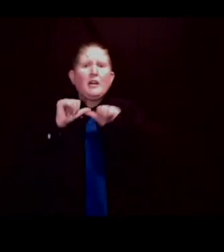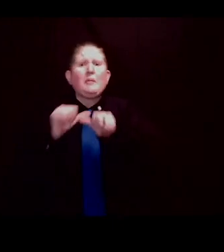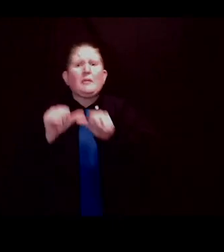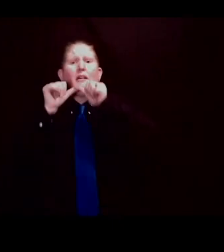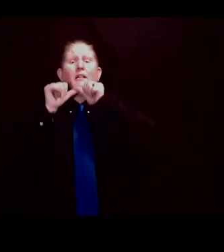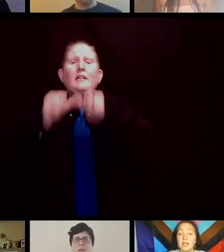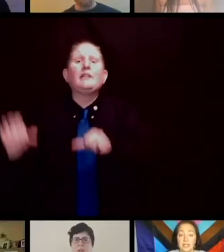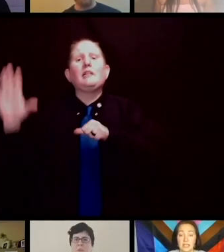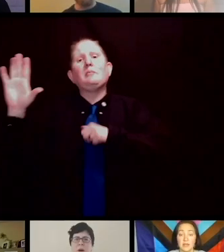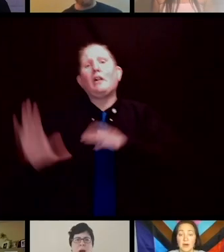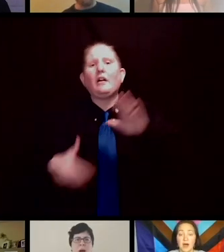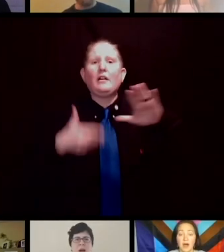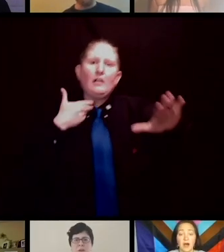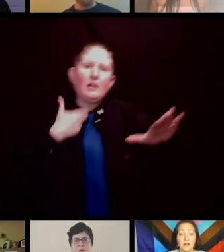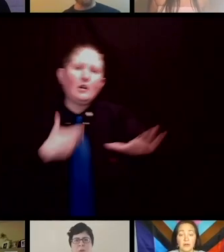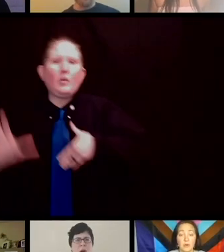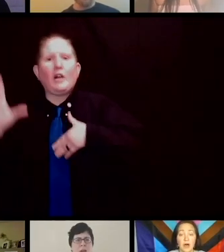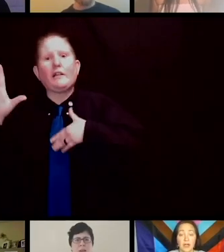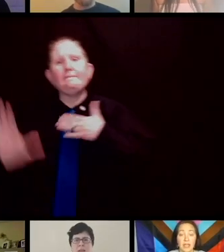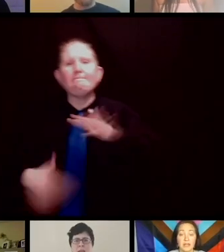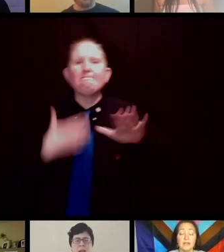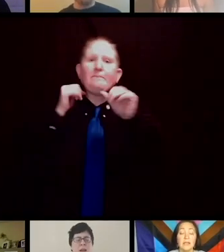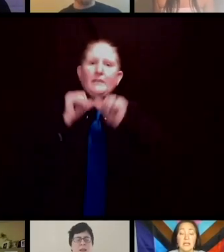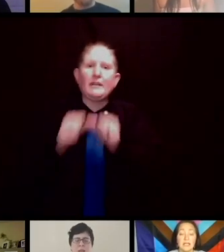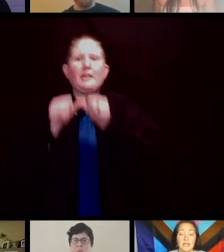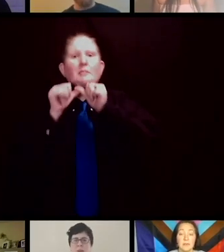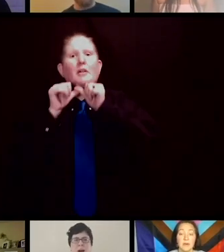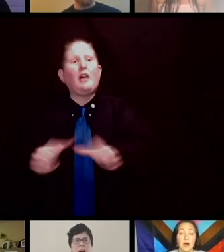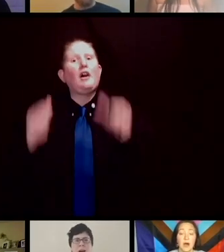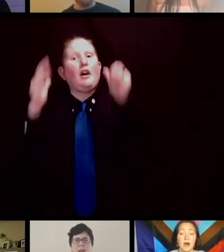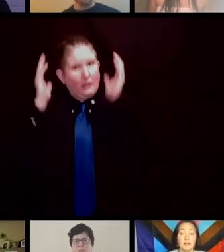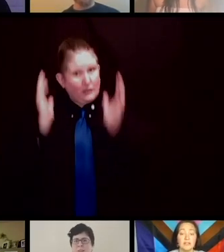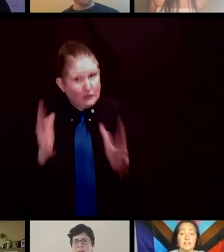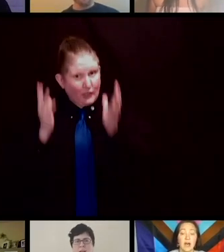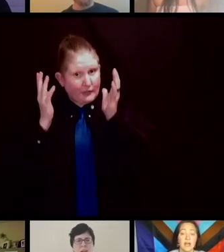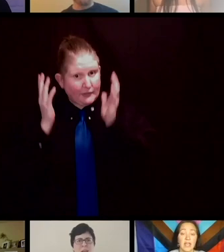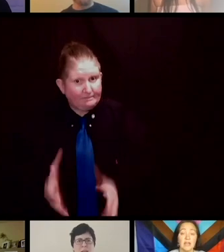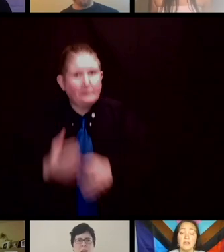Seguiré caminando, seguiré hablando